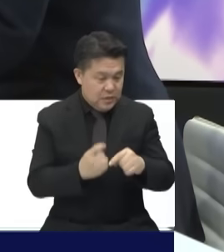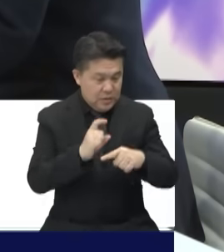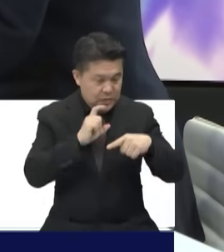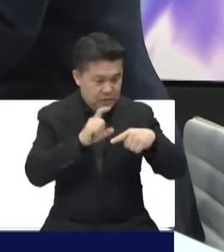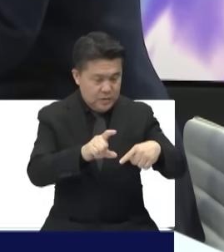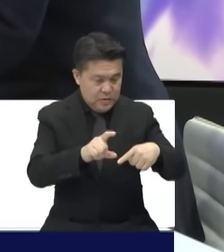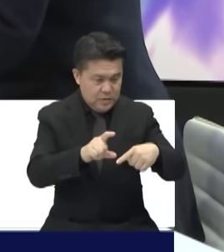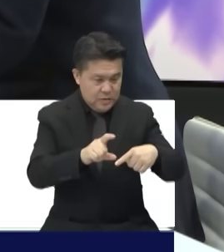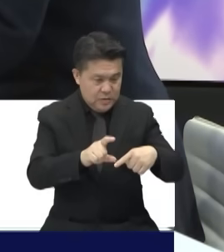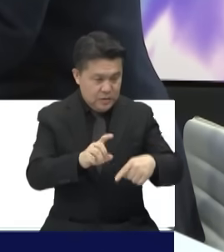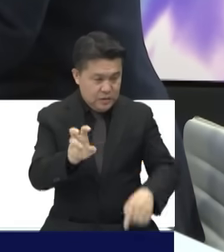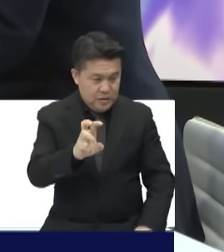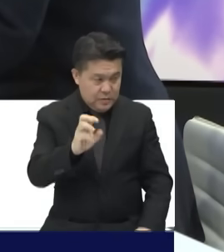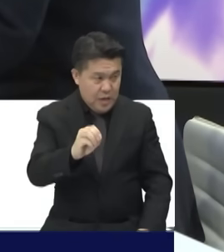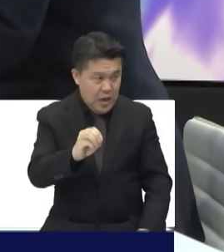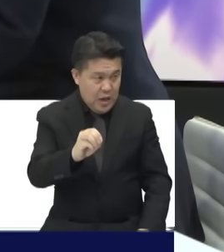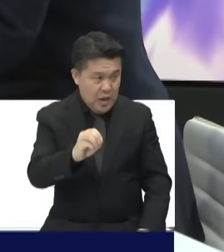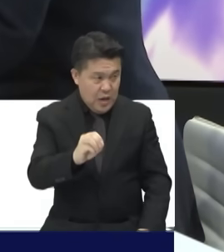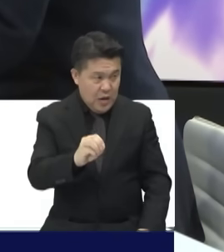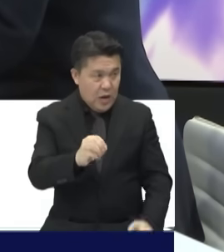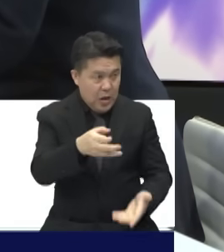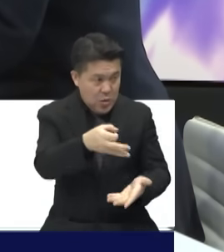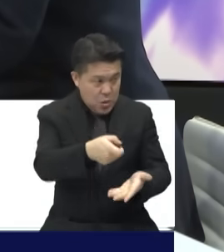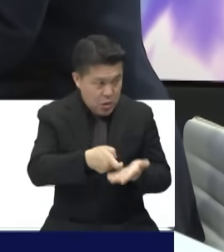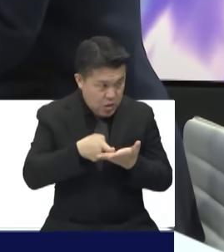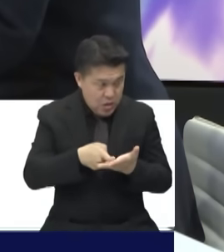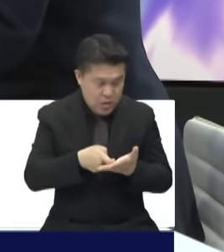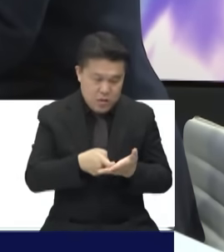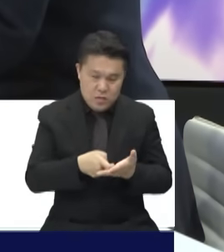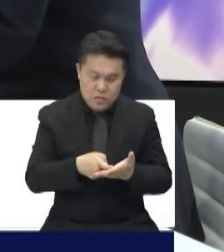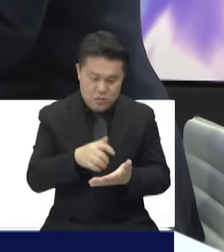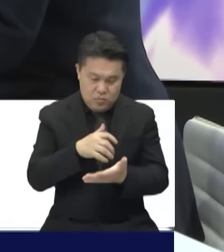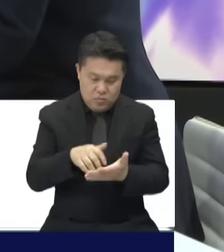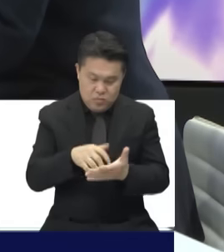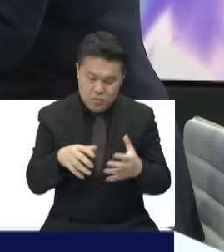정도 덜 내게 되면 전체로 따지면 얼마나